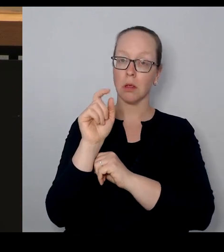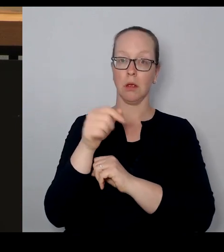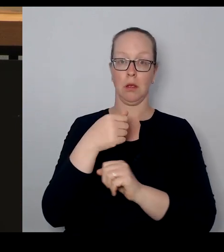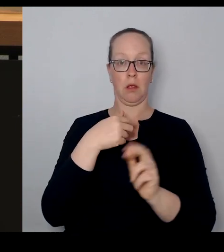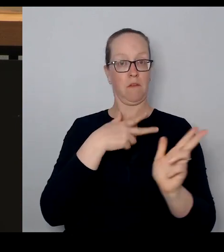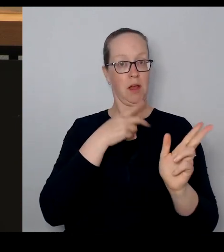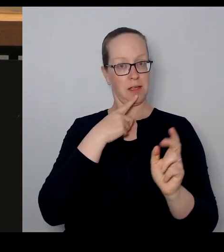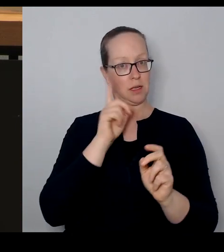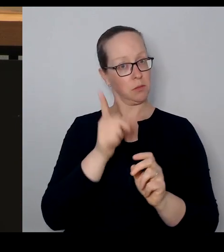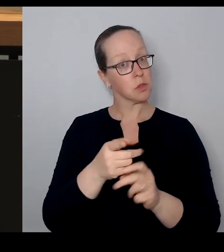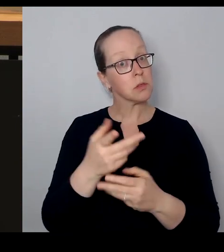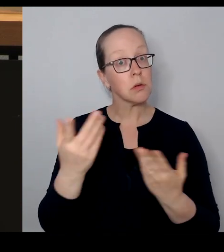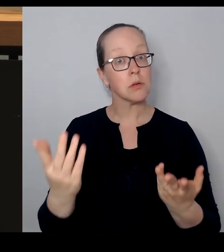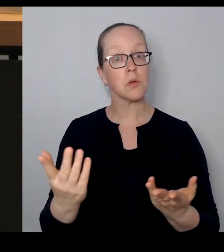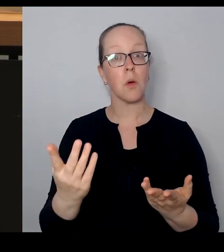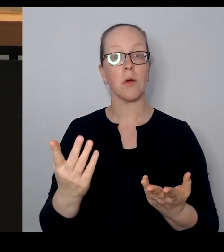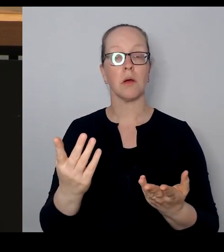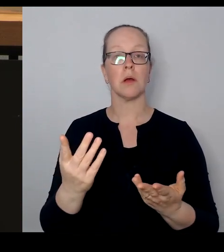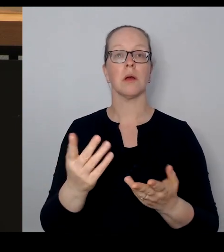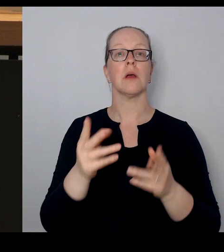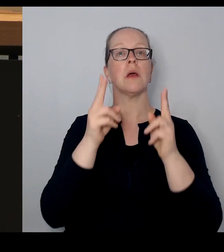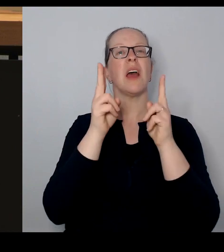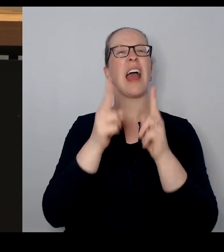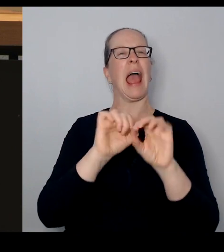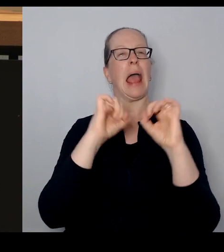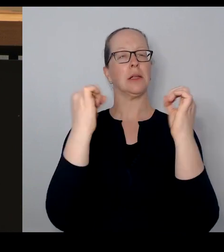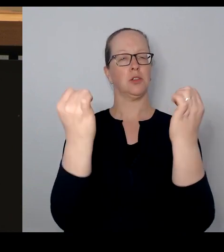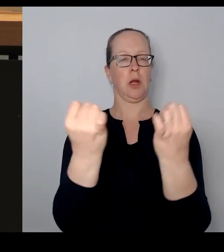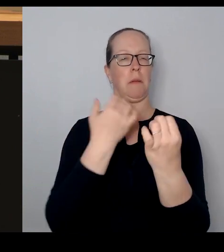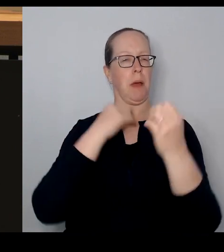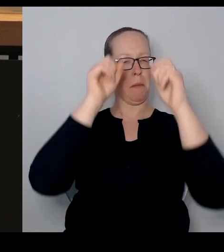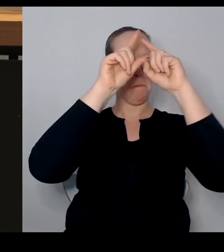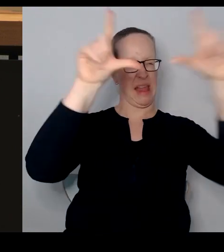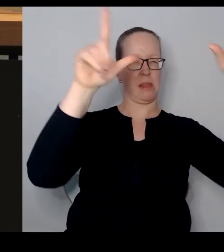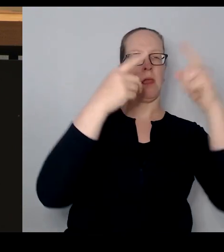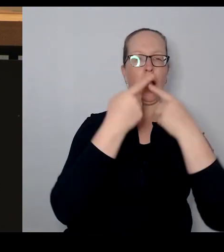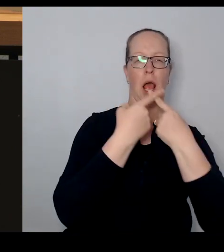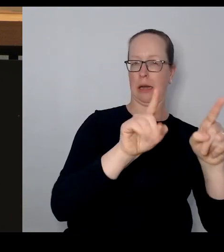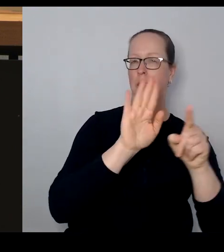Und nochmals zum Thema Spurwechsel und nochmals zum Thema Spurwechsel.